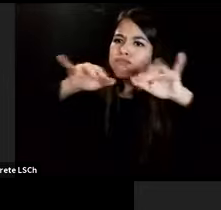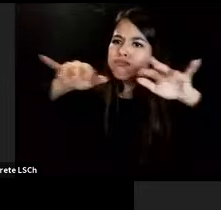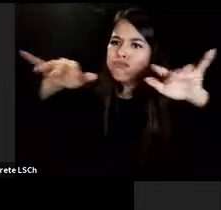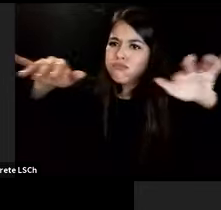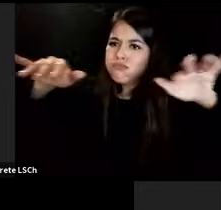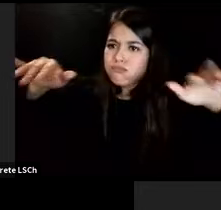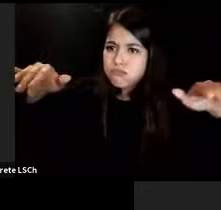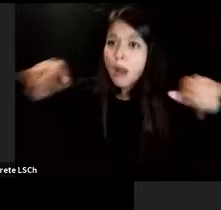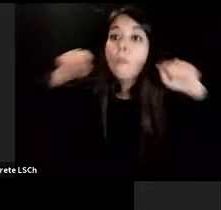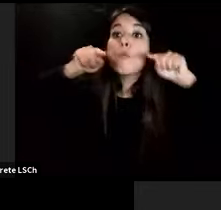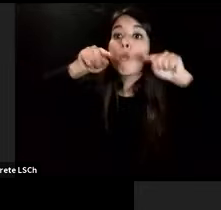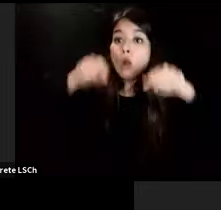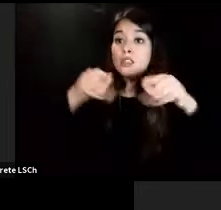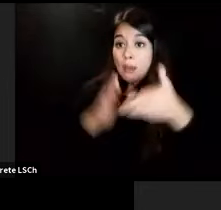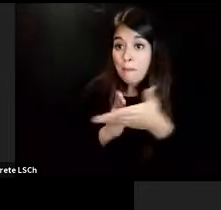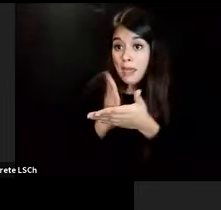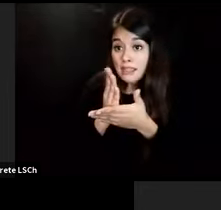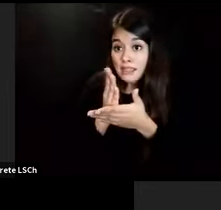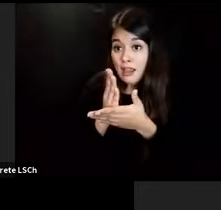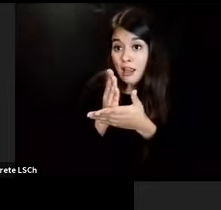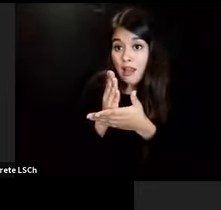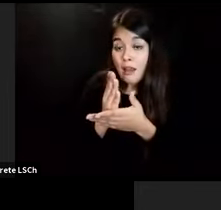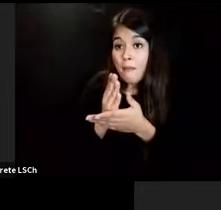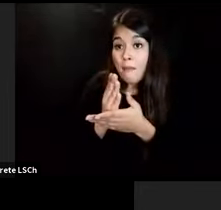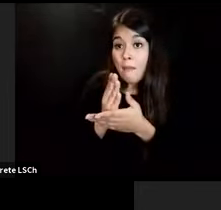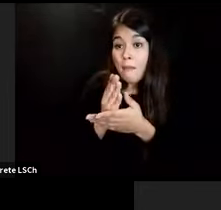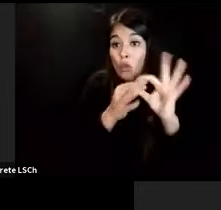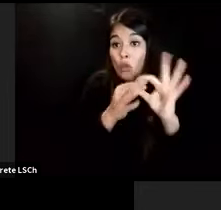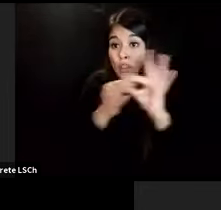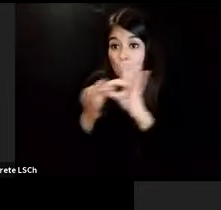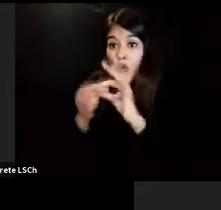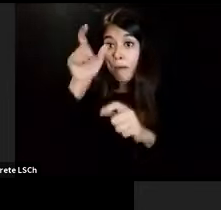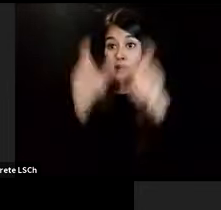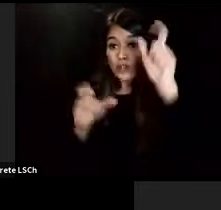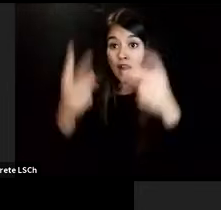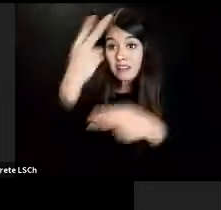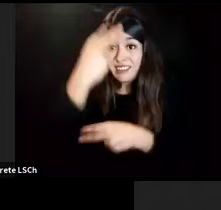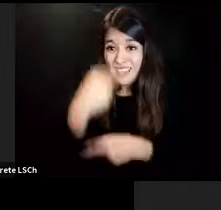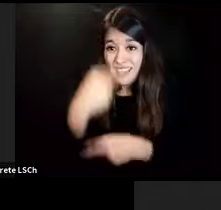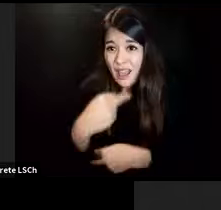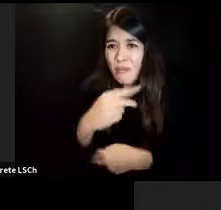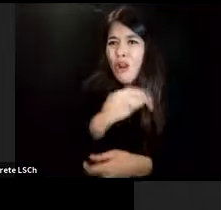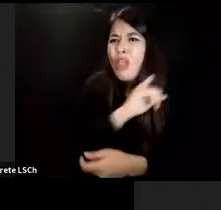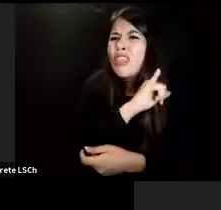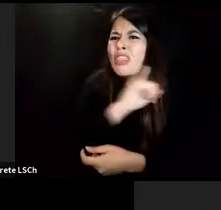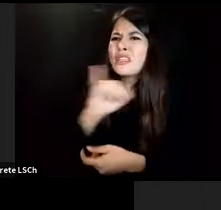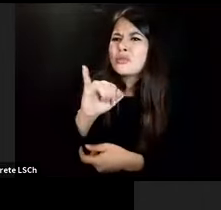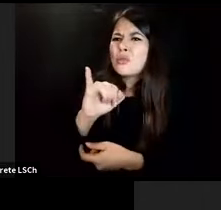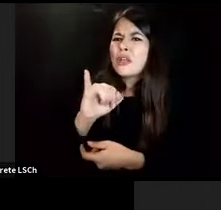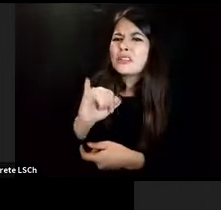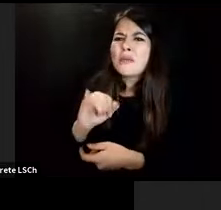Pero luego se empiezan a volver cada vez más populares empiezan a volver